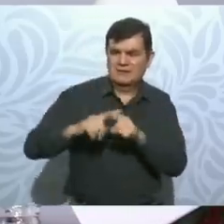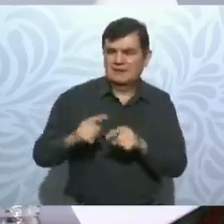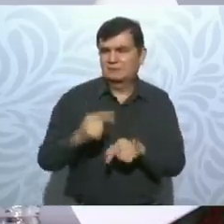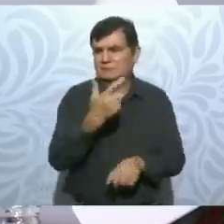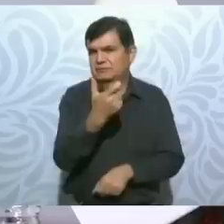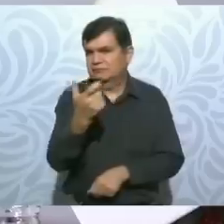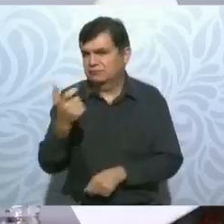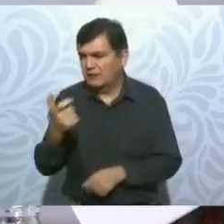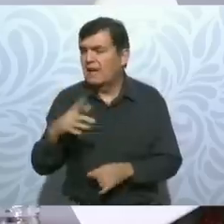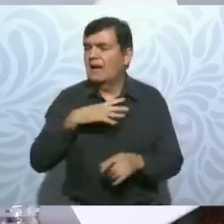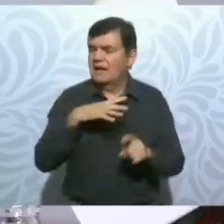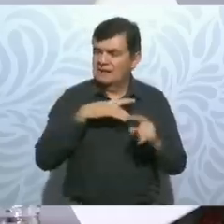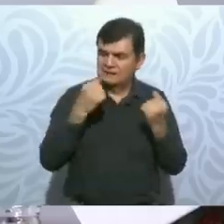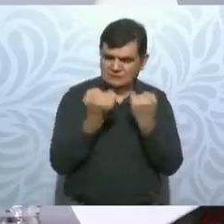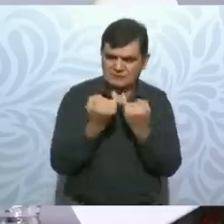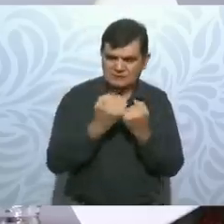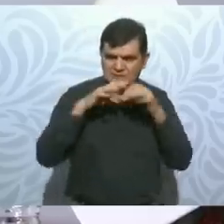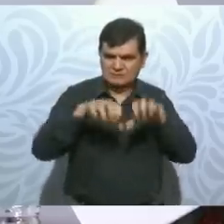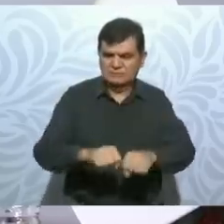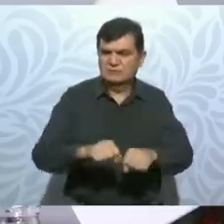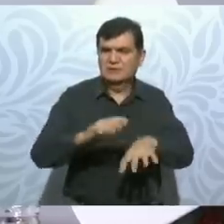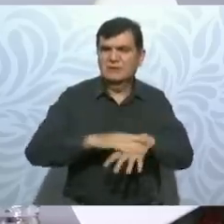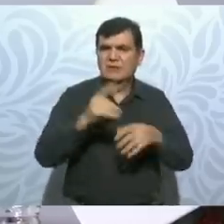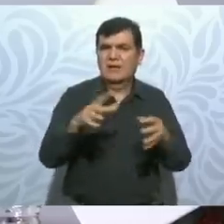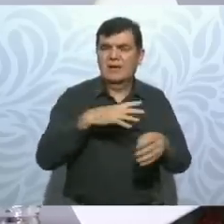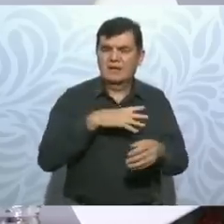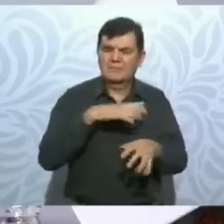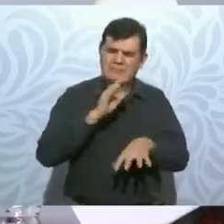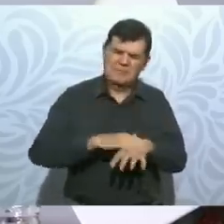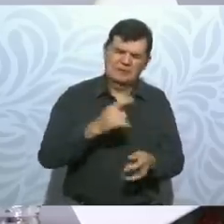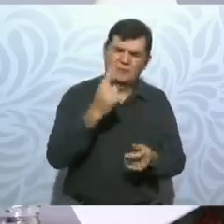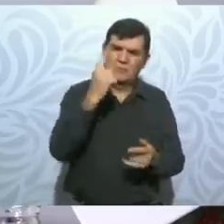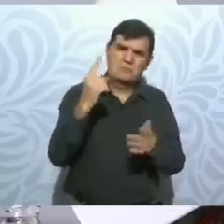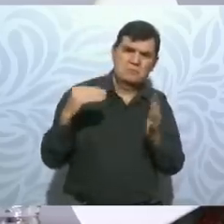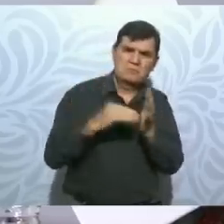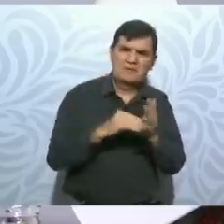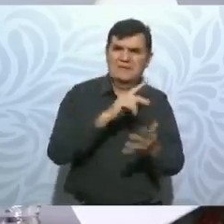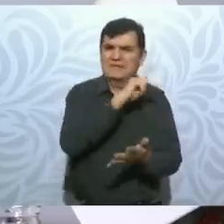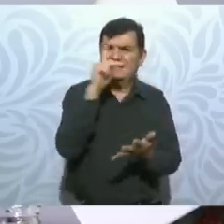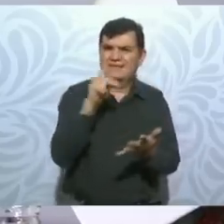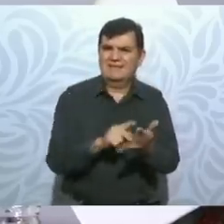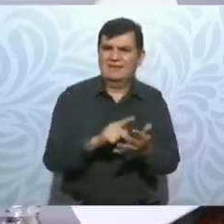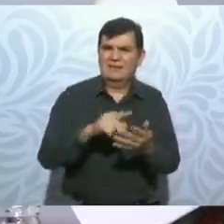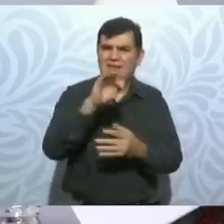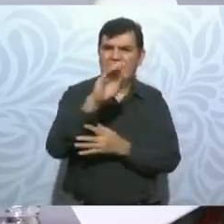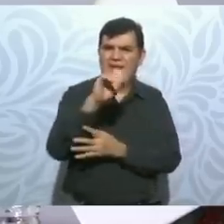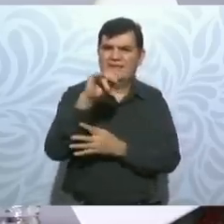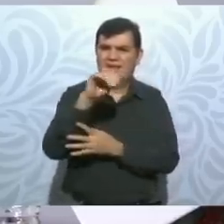como también el aseguramiento histórico de la de más de una tonelada de fentanilo también en